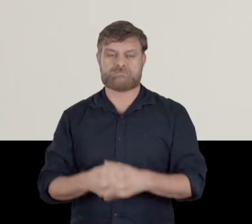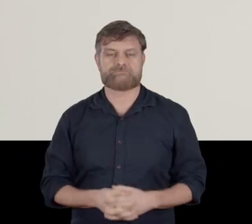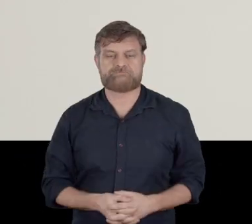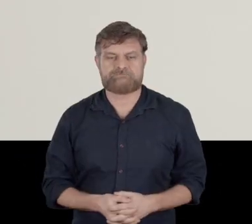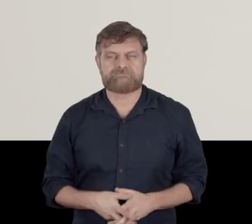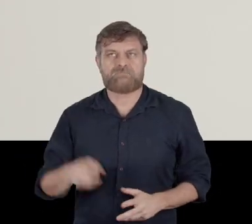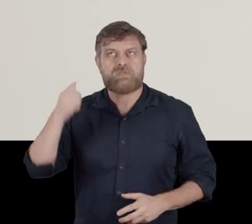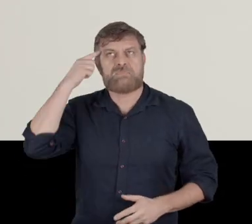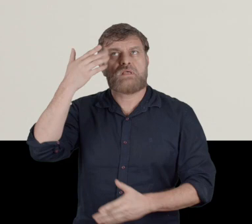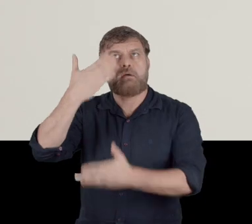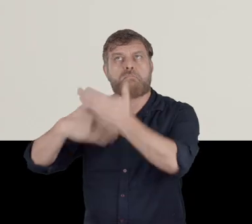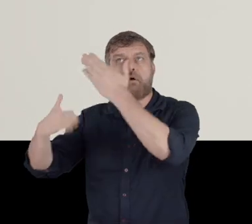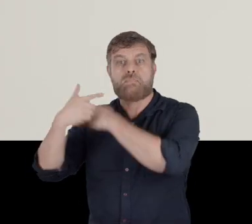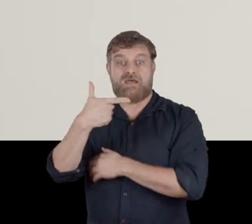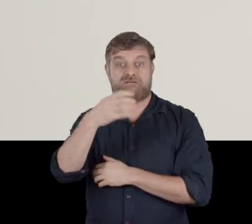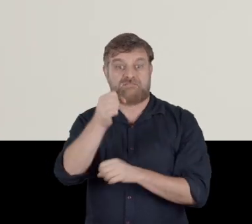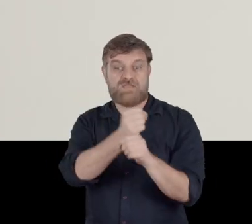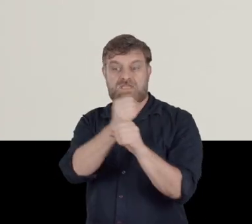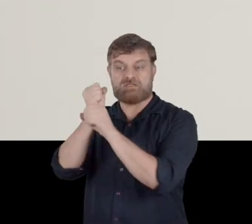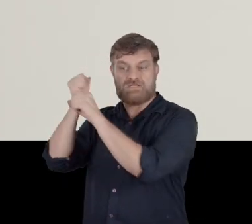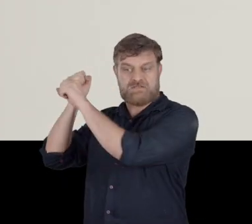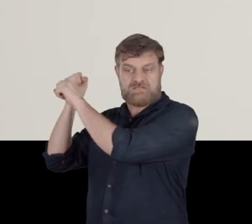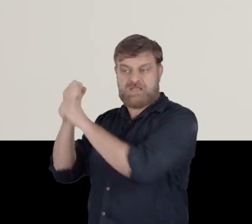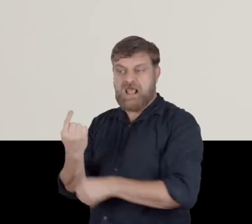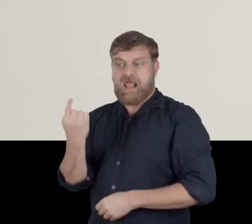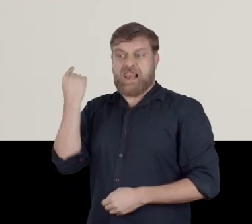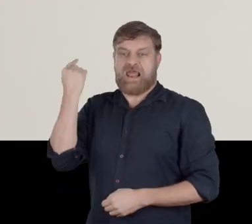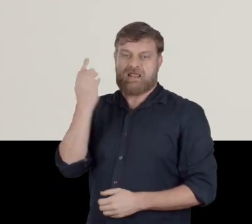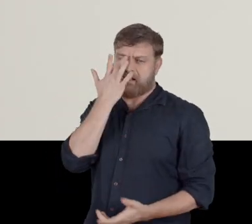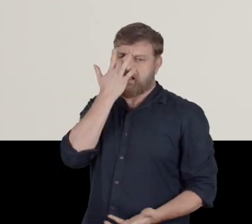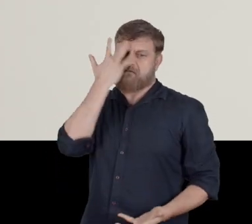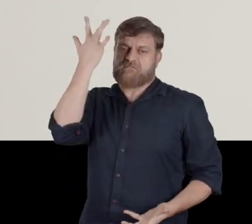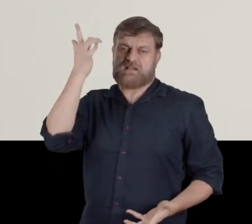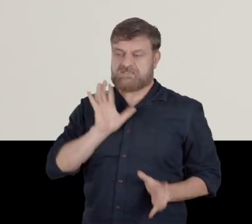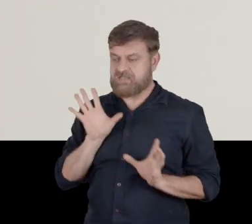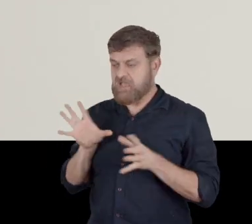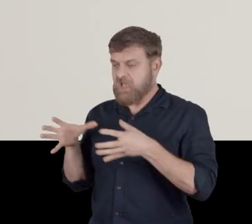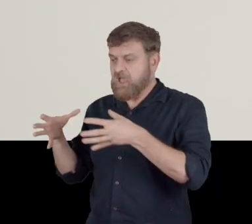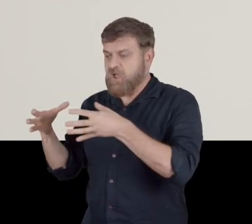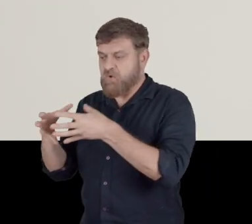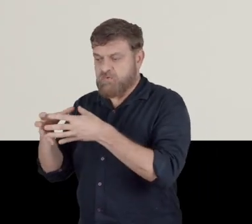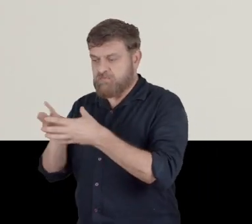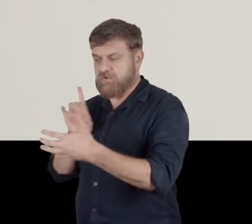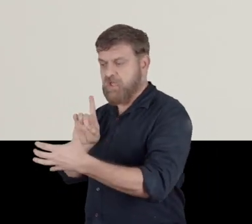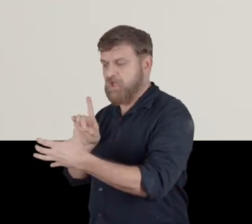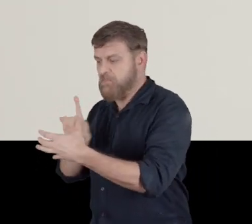Então se a gente pensa 20 anos atrás era muito fácil você criar grupos,